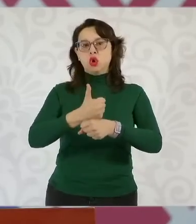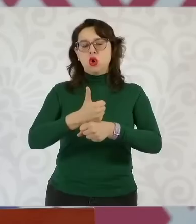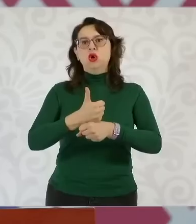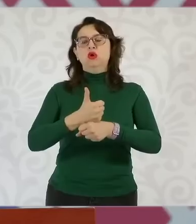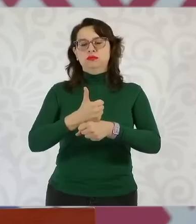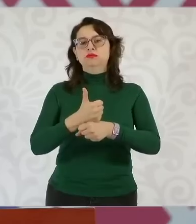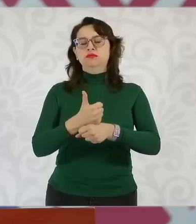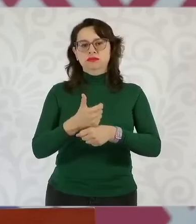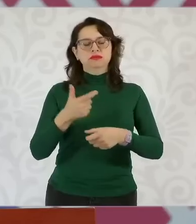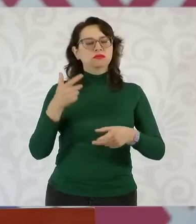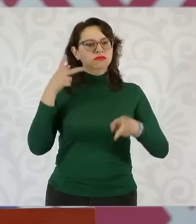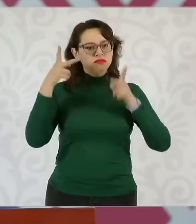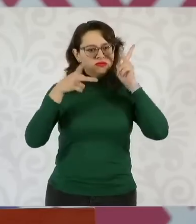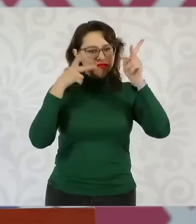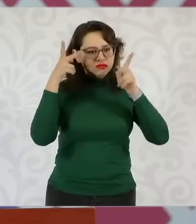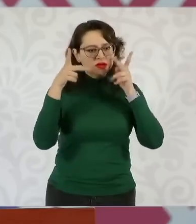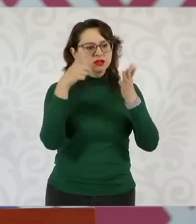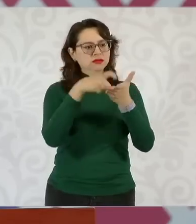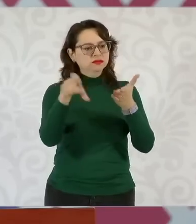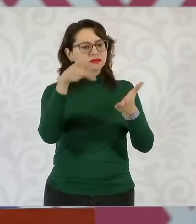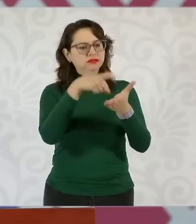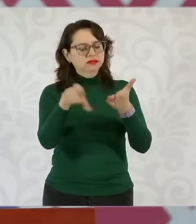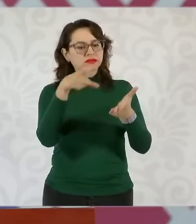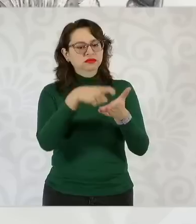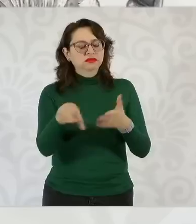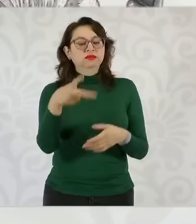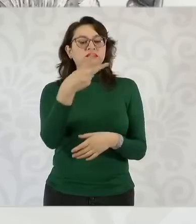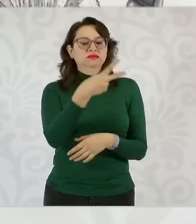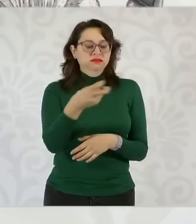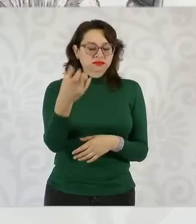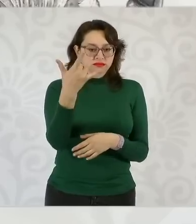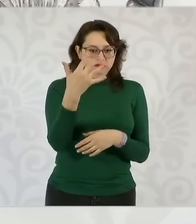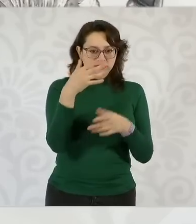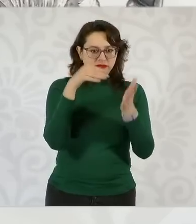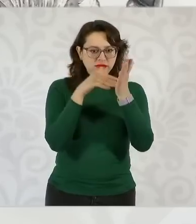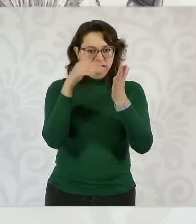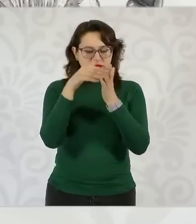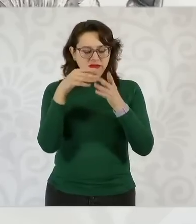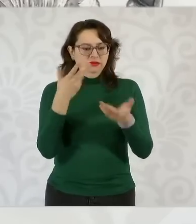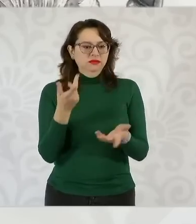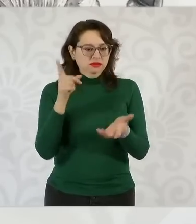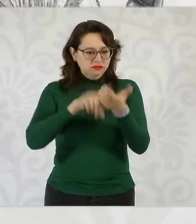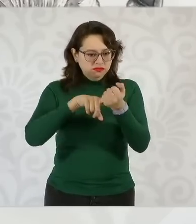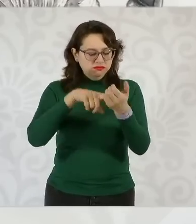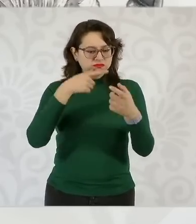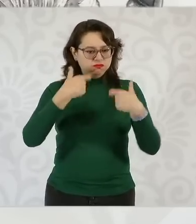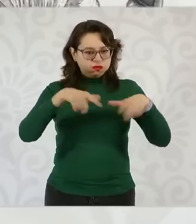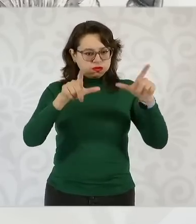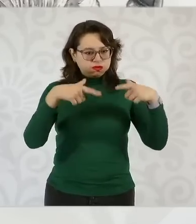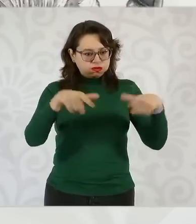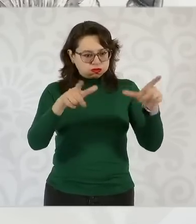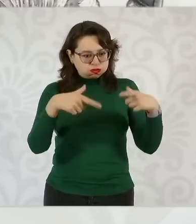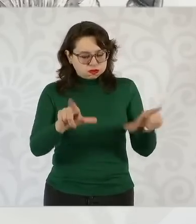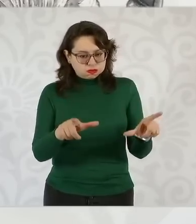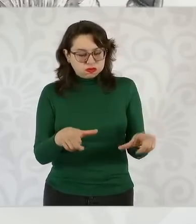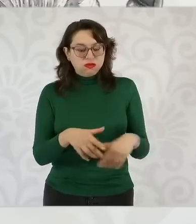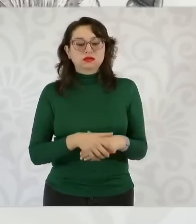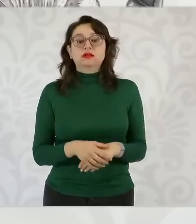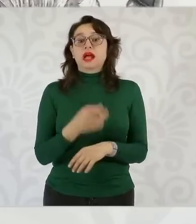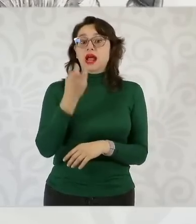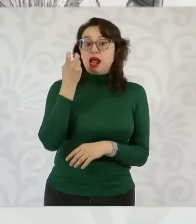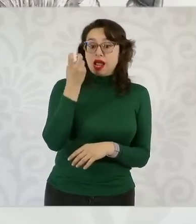y estas asciendes a 250 millones de visitas y para sostener este crecimiento También estamos